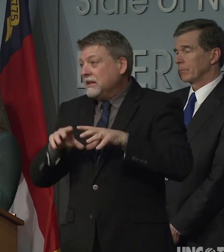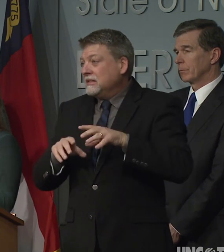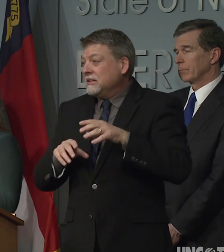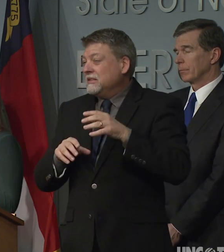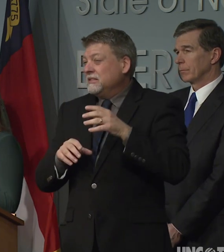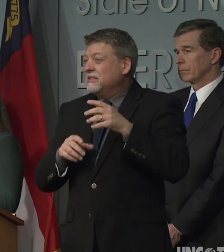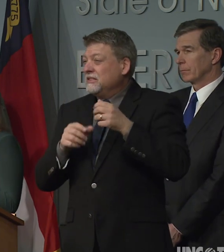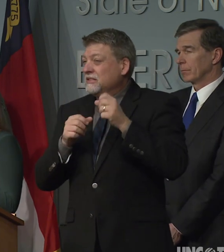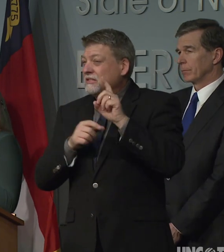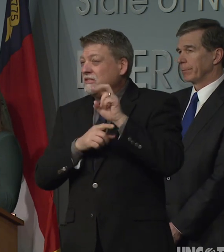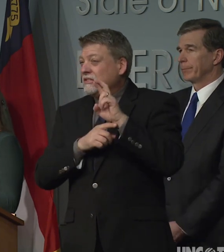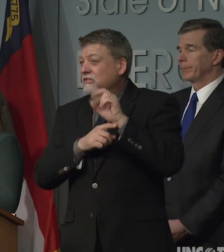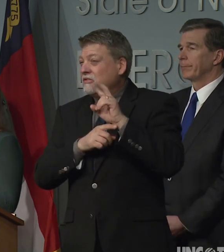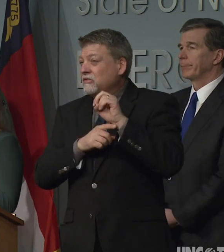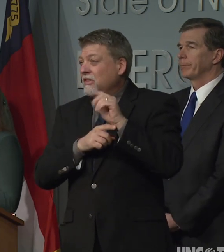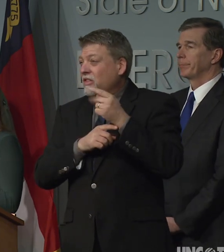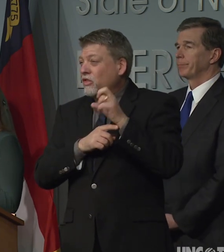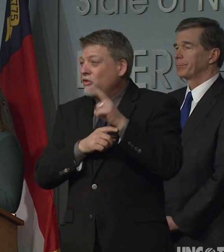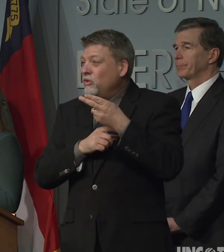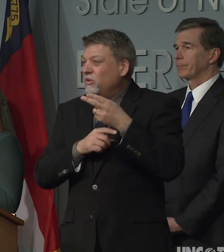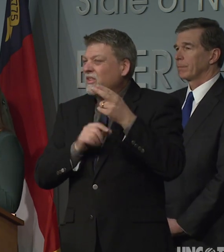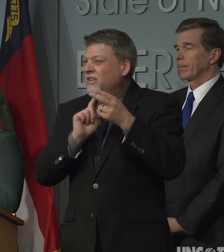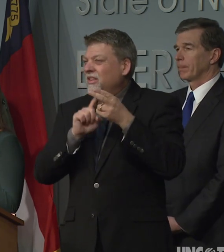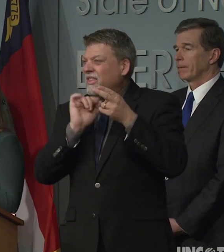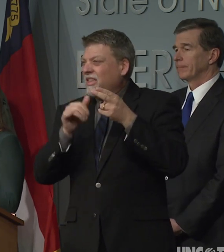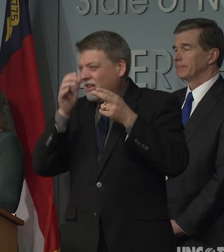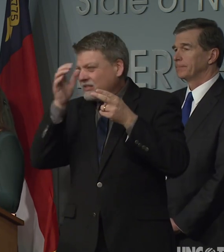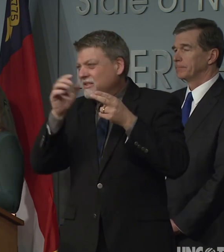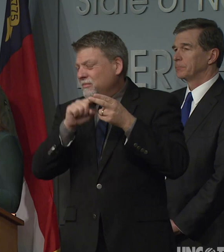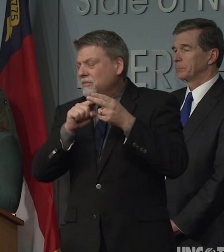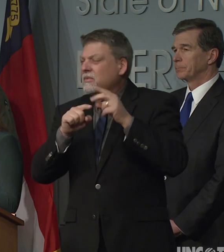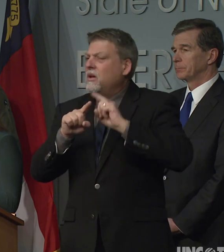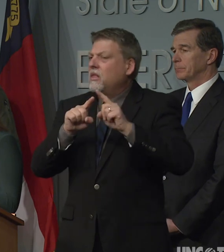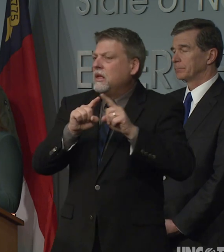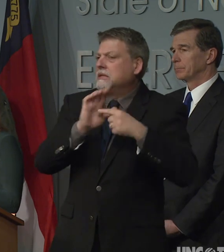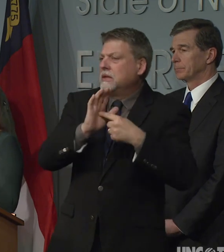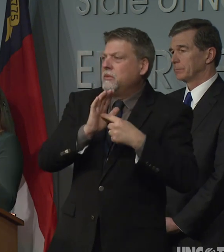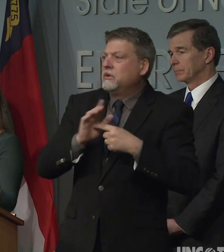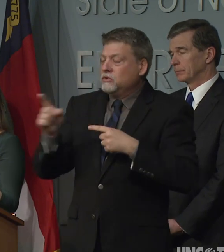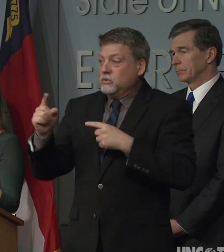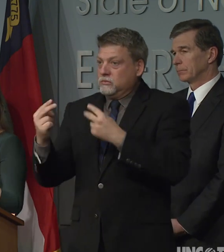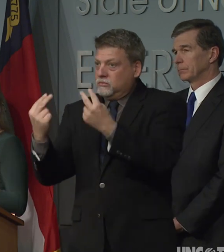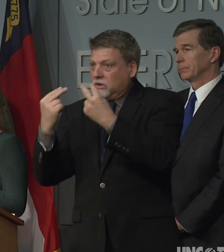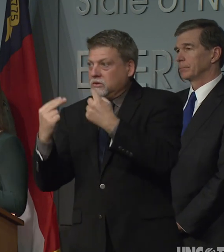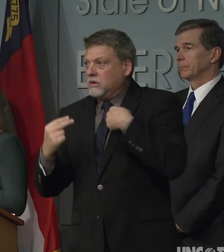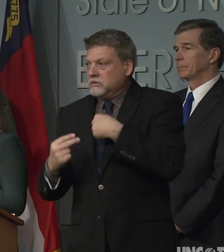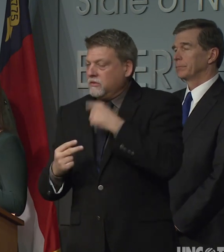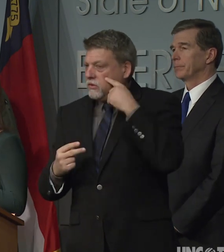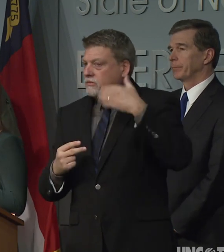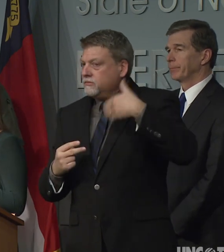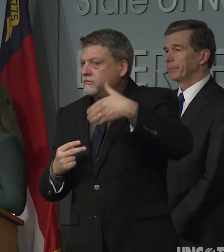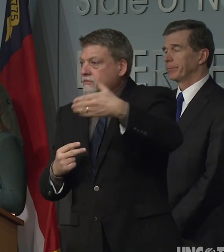para que las personas tengan acceso a las pruebas. Todo esto está evolucionando rápidamente y siempre hay nueva información